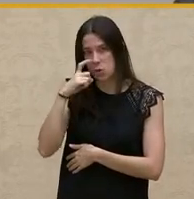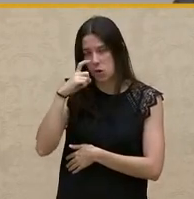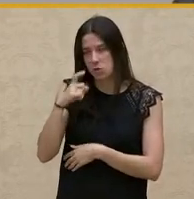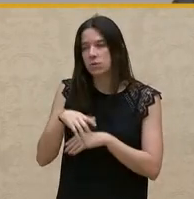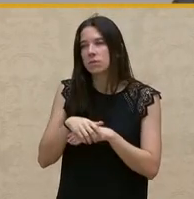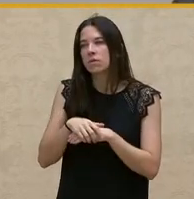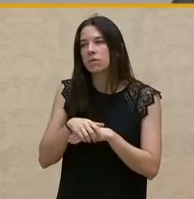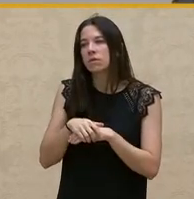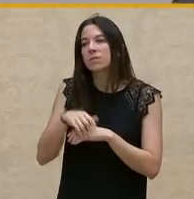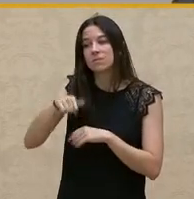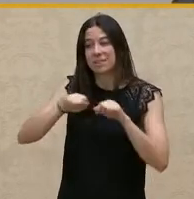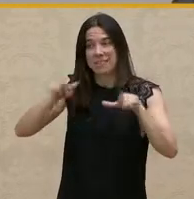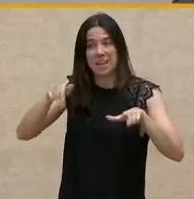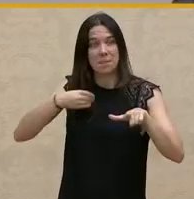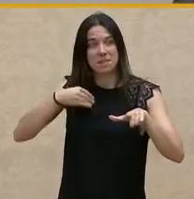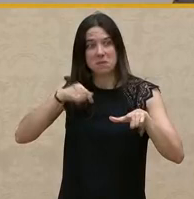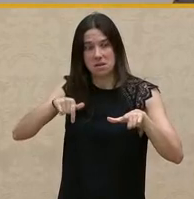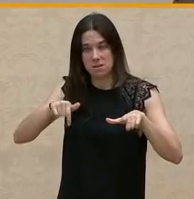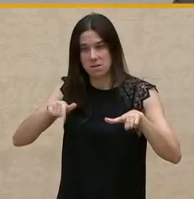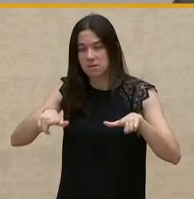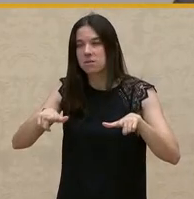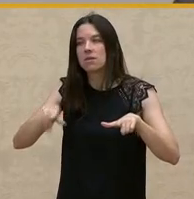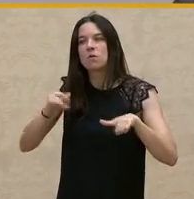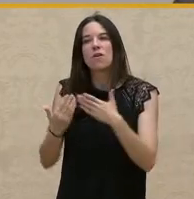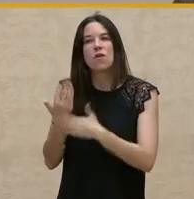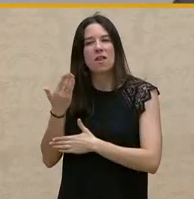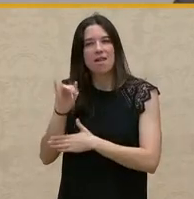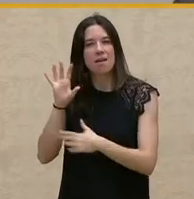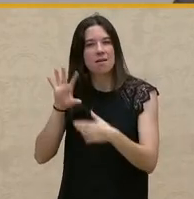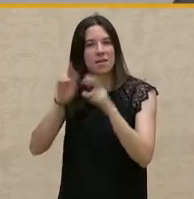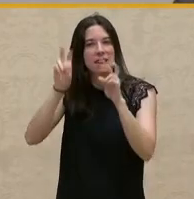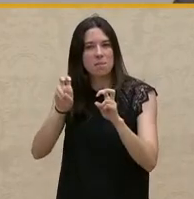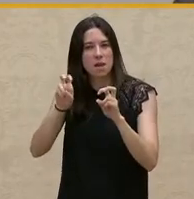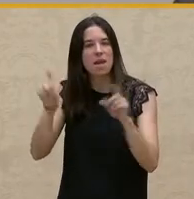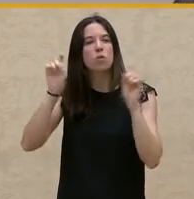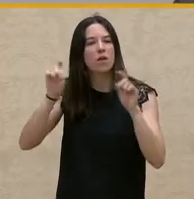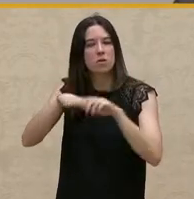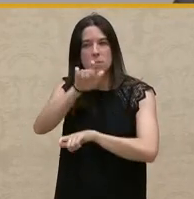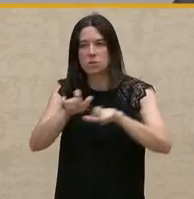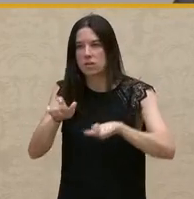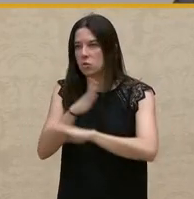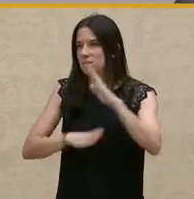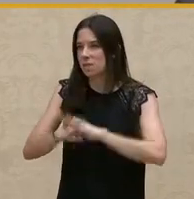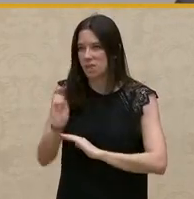en esta misma sala, una jornada sobre la educación de las personas con discapacidad.